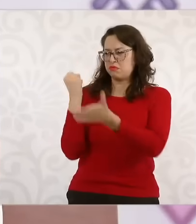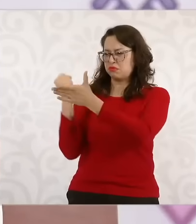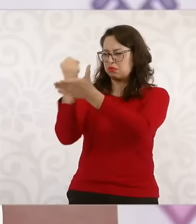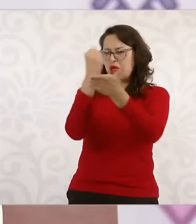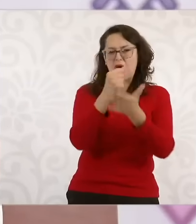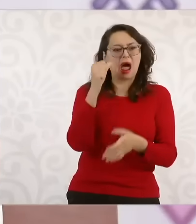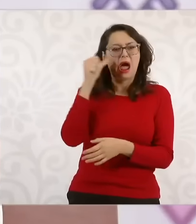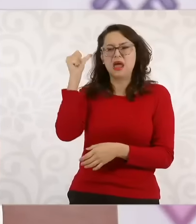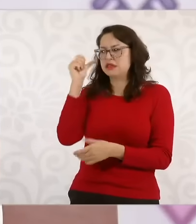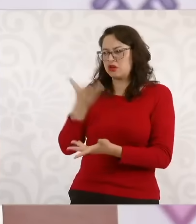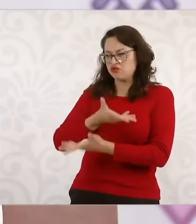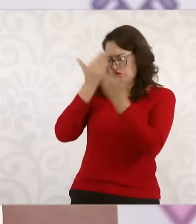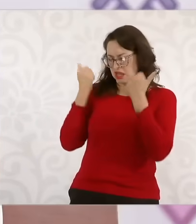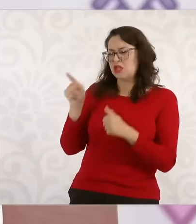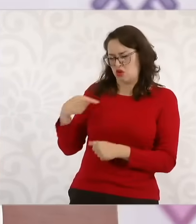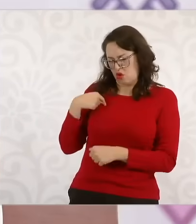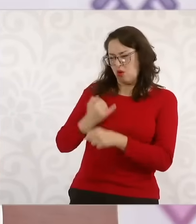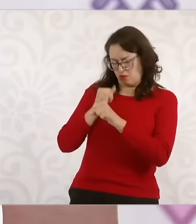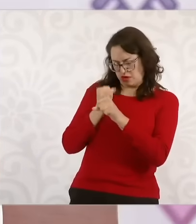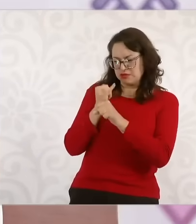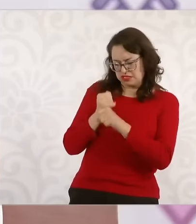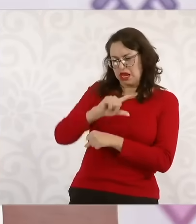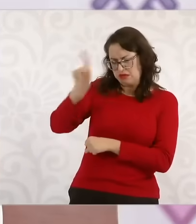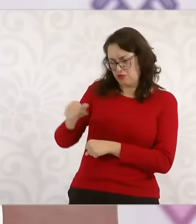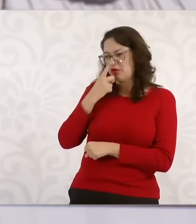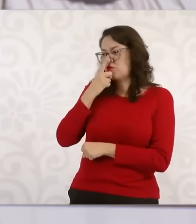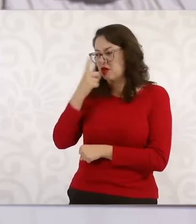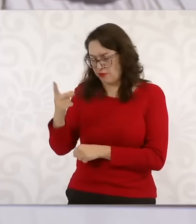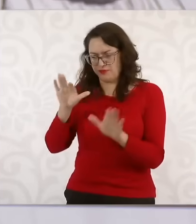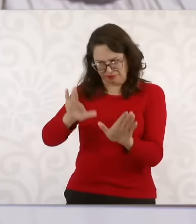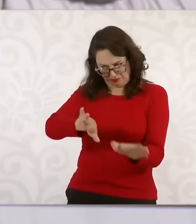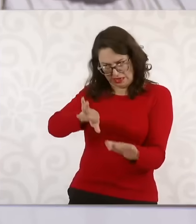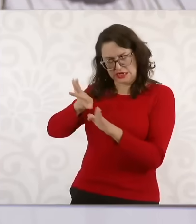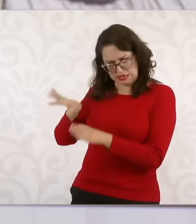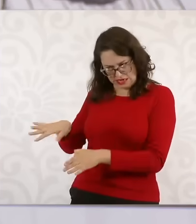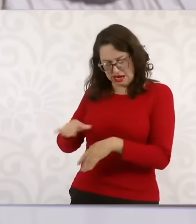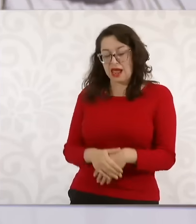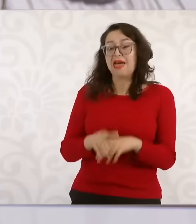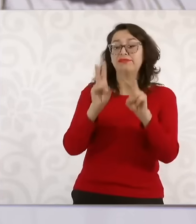corte. Nos enteramos y con gusto lo comentamos. Sobre la reforma electoral. Ayer nos reunimos,